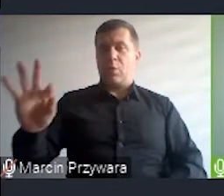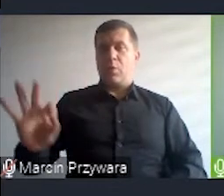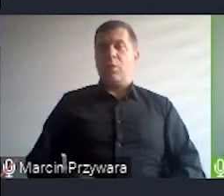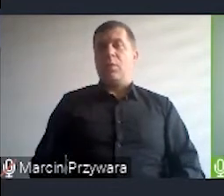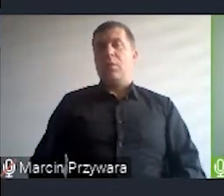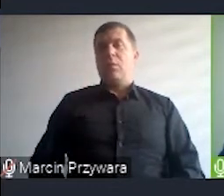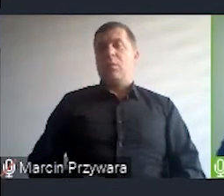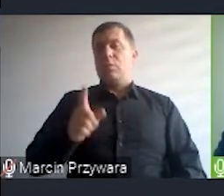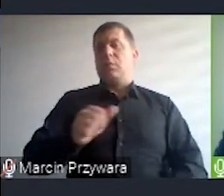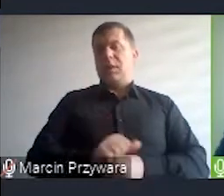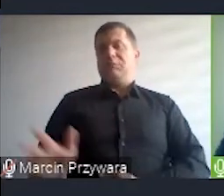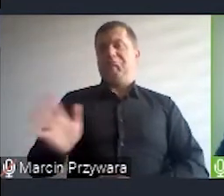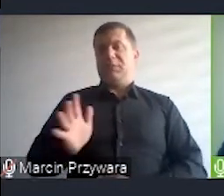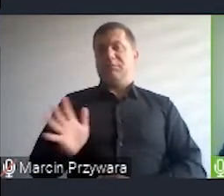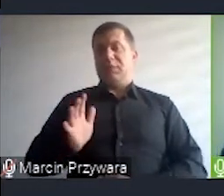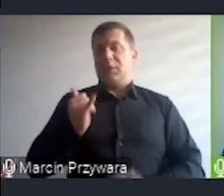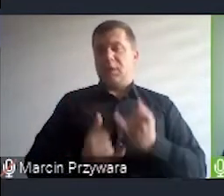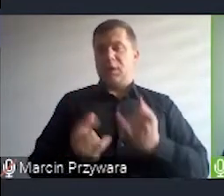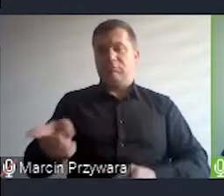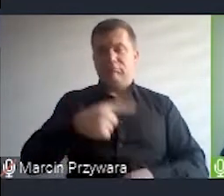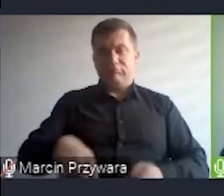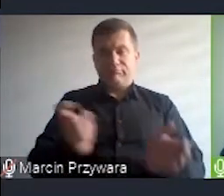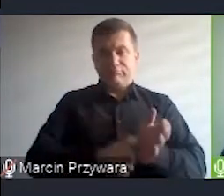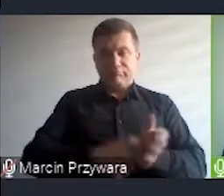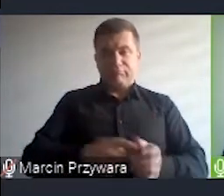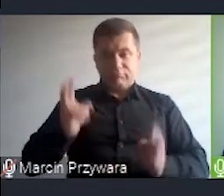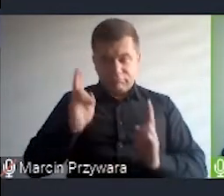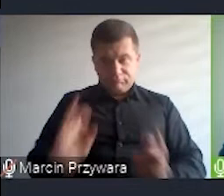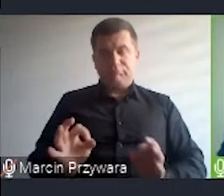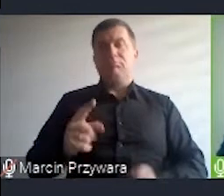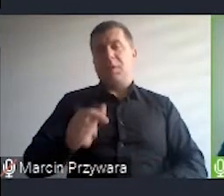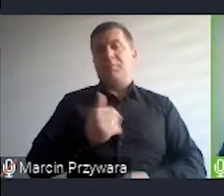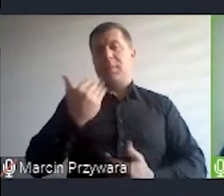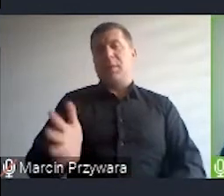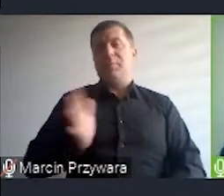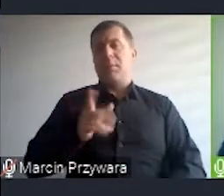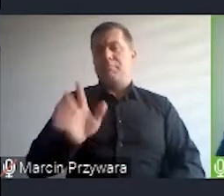I tu jesteśmy bezpieczni. Jeśli stosujemy to wymaganie jesteśmy bezpieczni. Dlaczego to ma takie znaczenie?